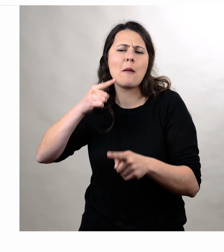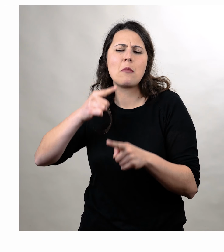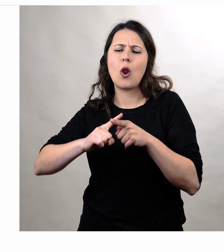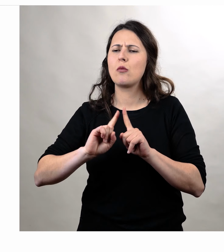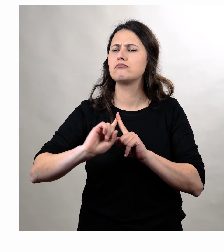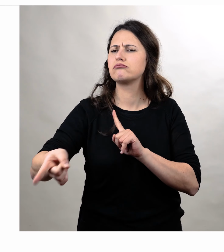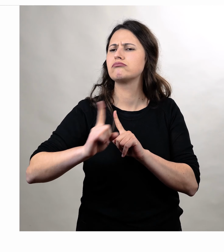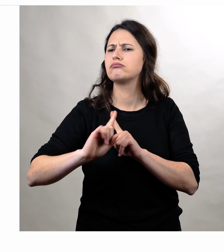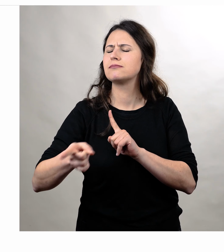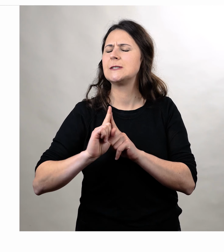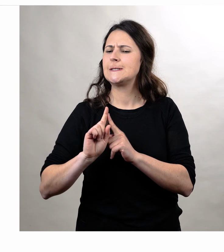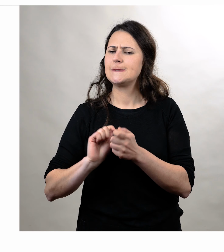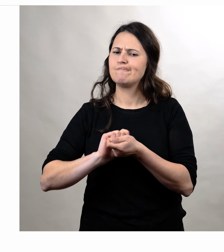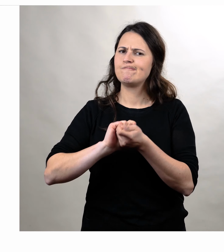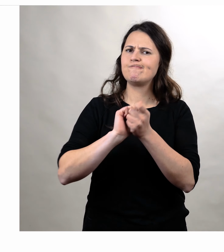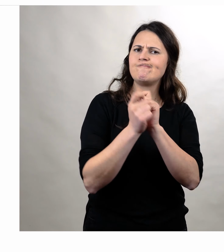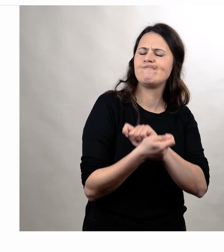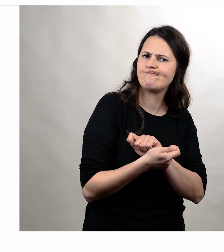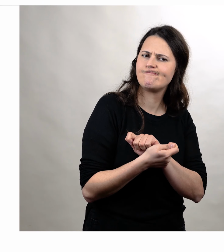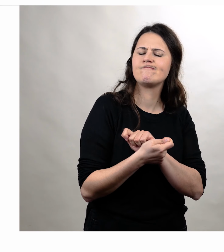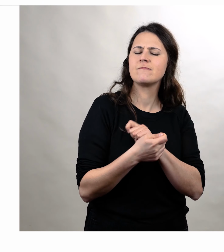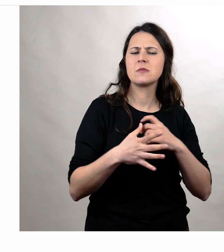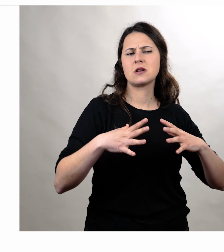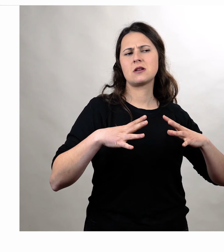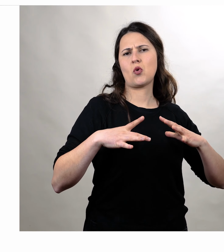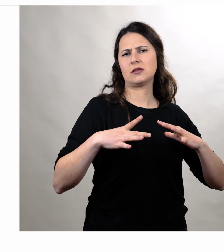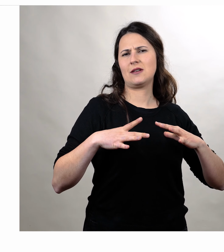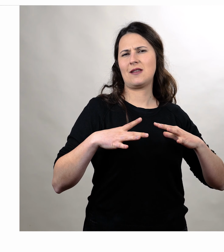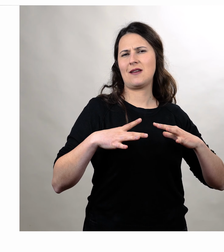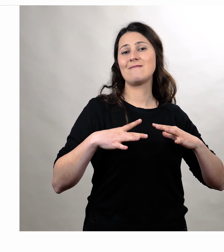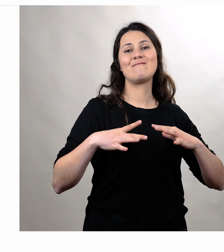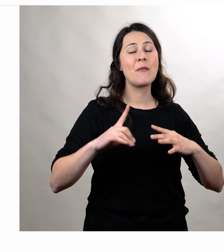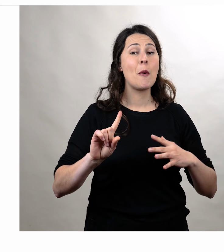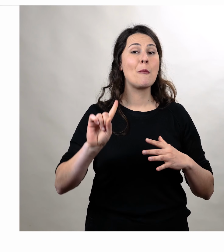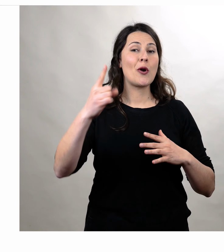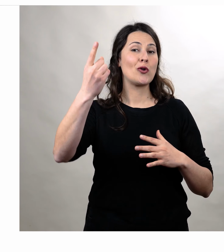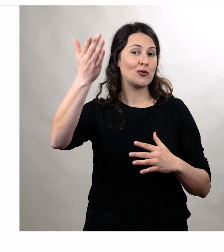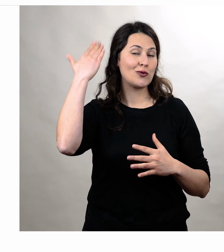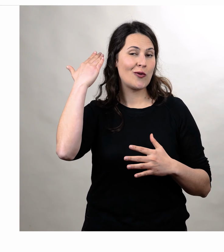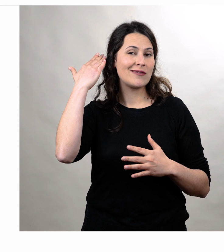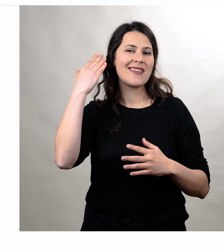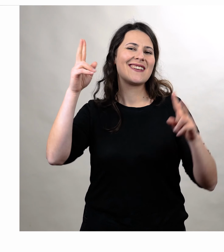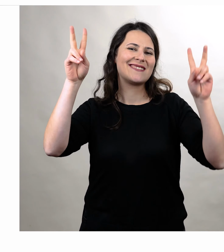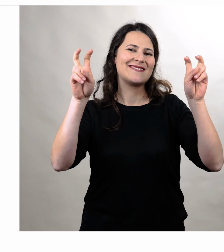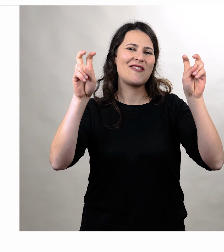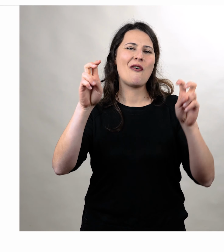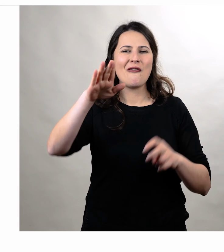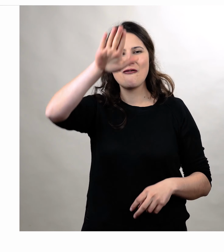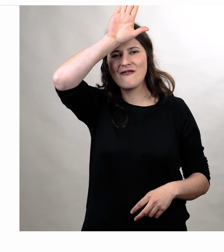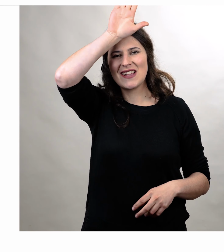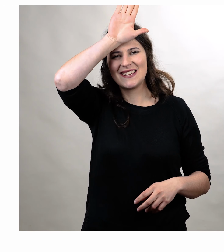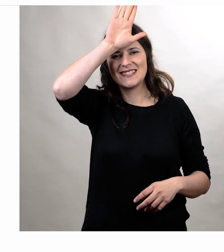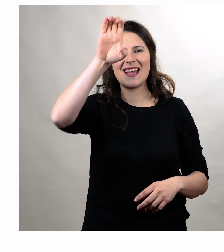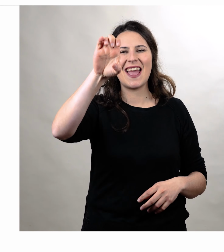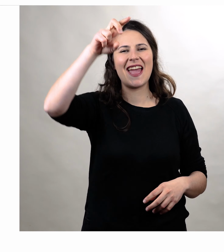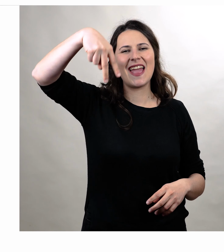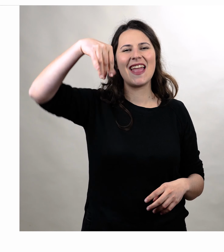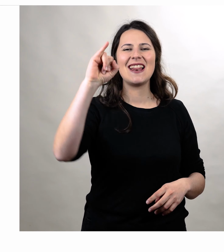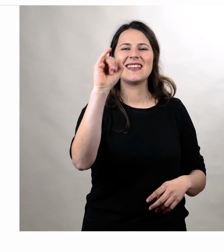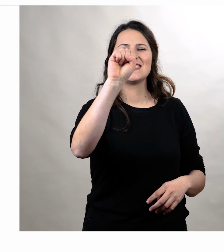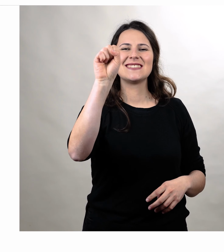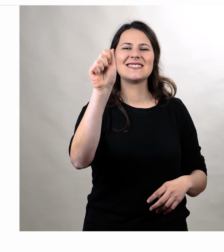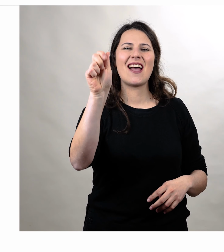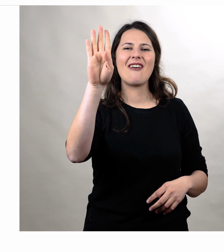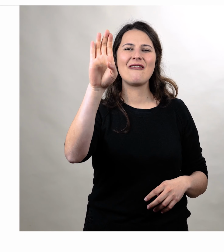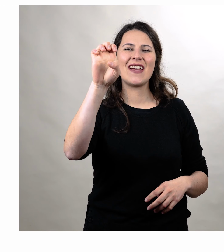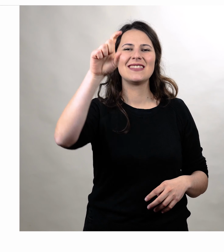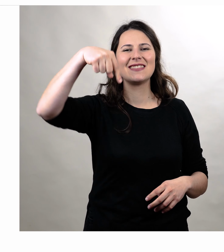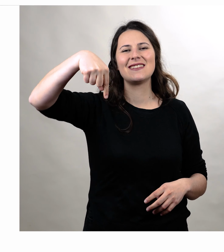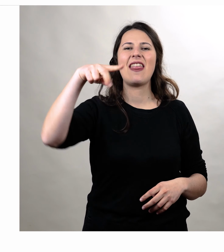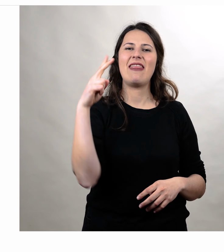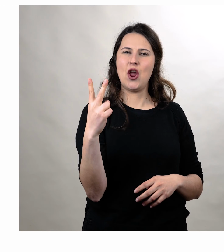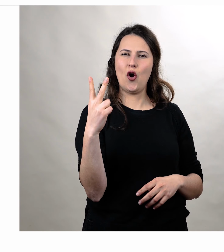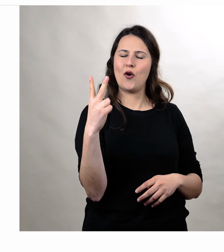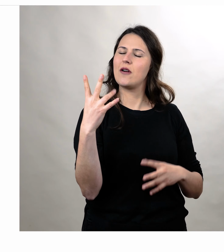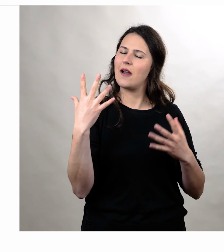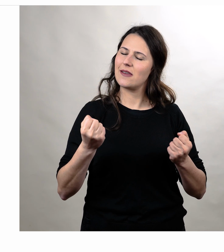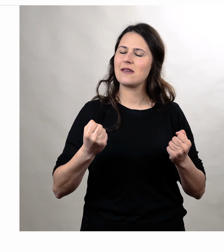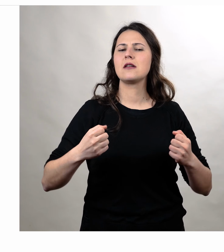το υπερωκεάνιο Βασίλισσα Eλισάβετ 2 καθιέρωσε την υπερατλαντική πολυτελή κρουαζιέρα.